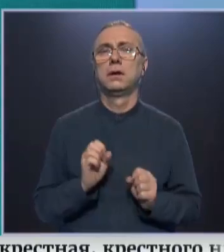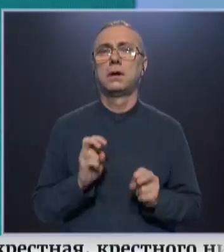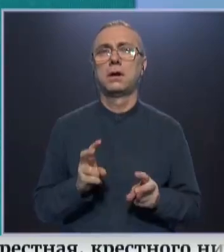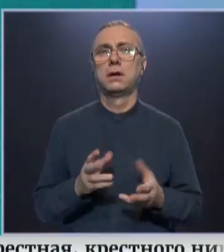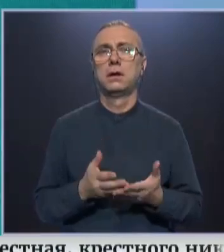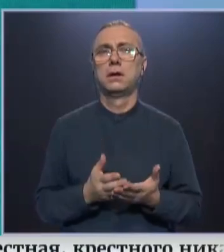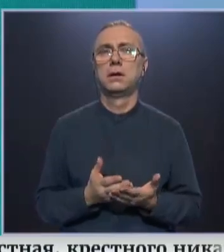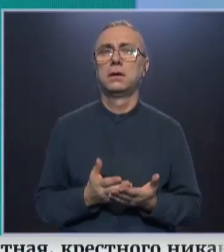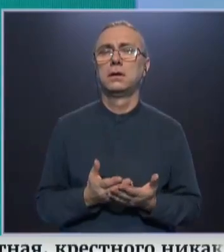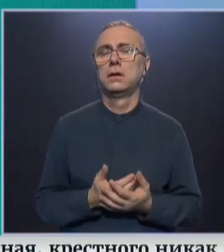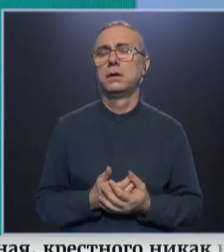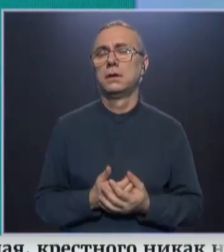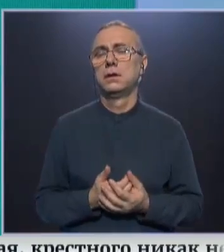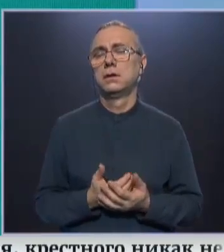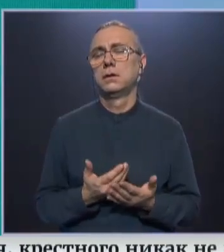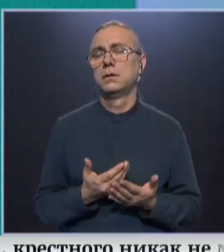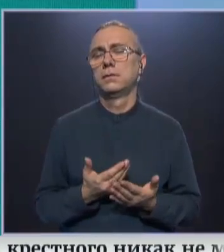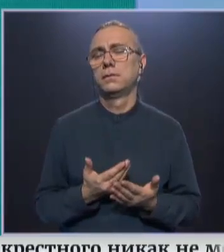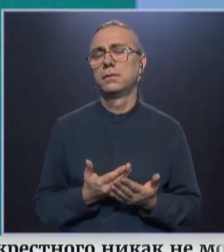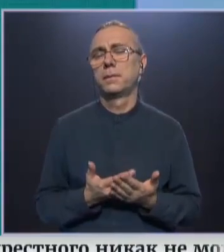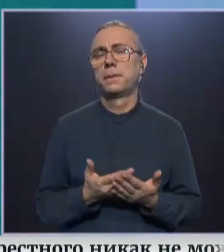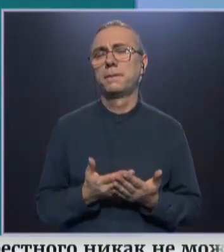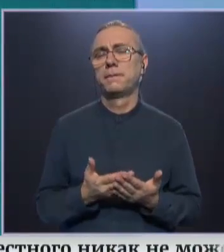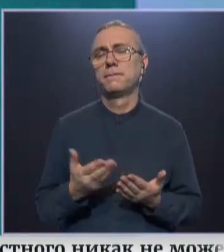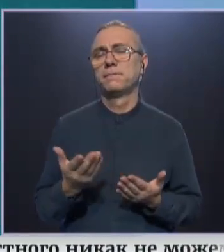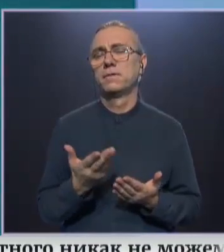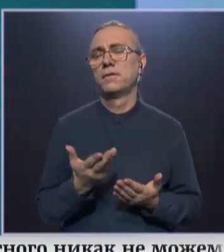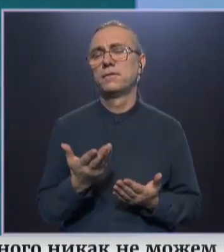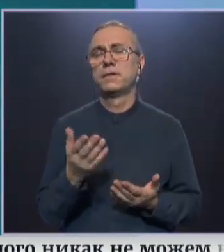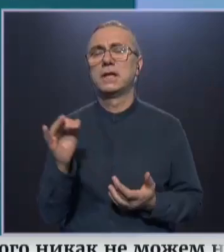услышав о посте и интересуется В какие дни вино можно чтобы